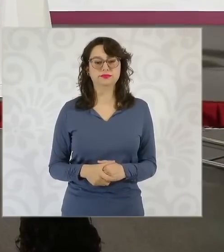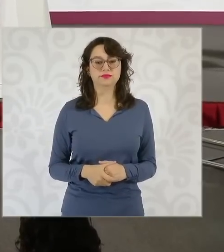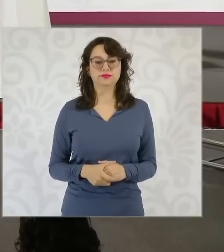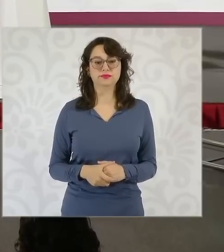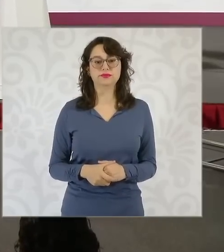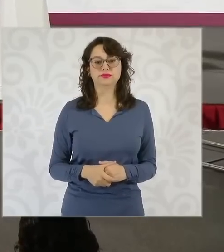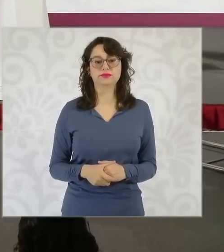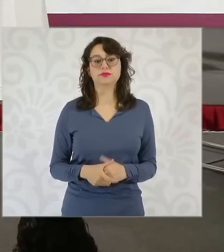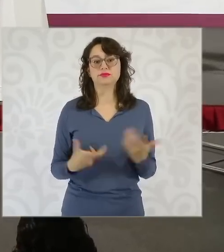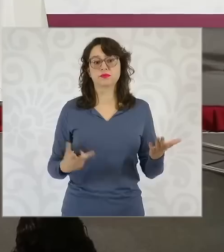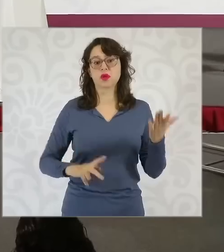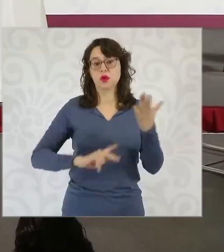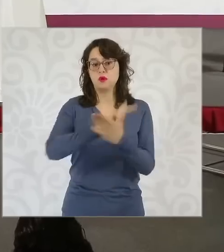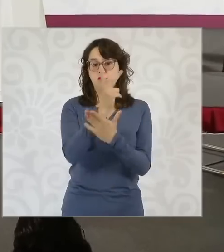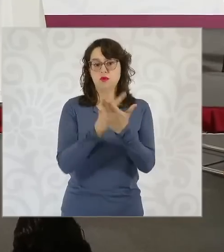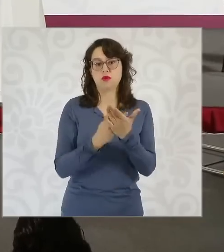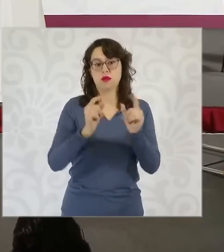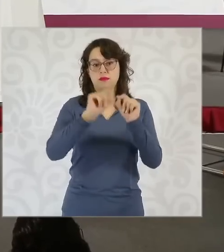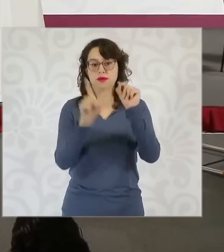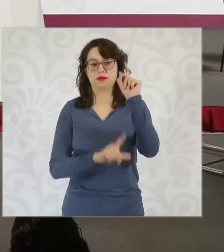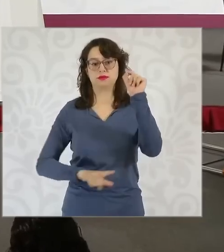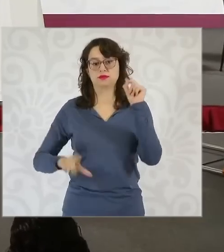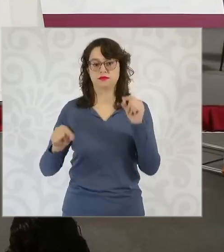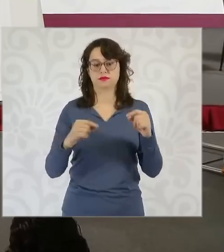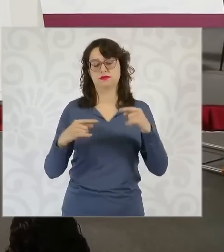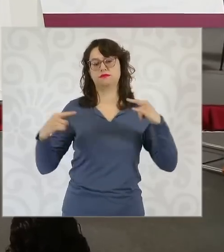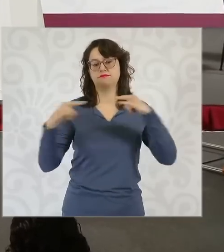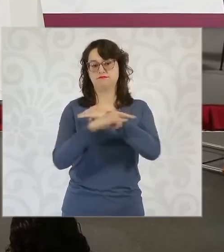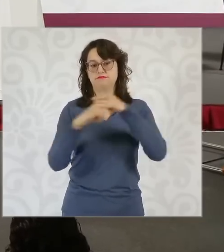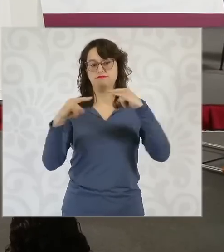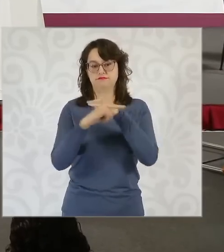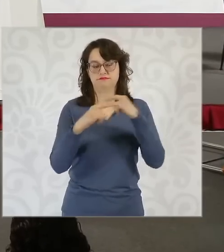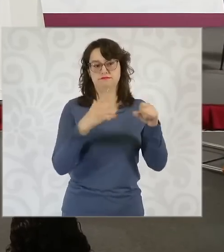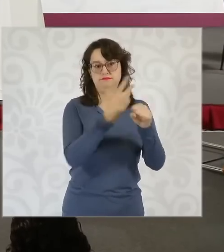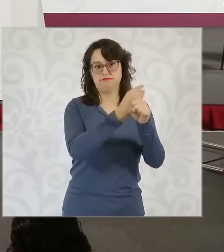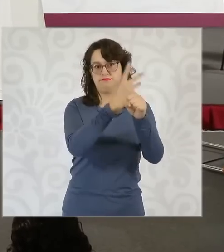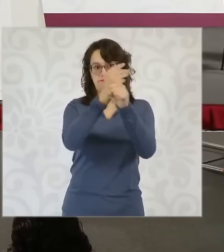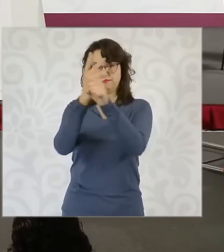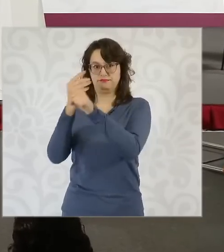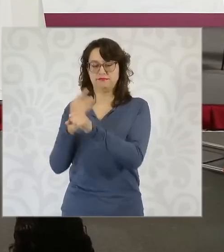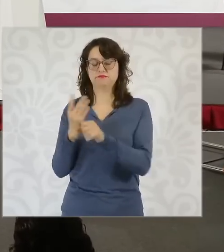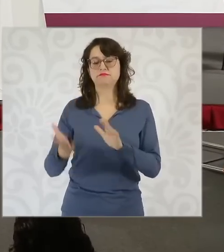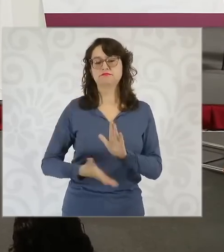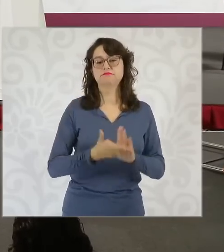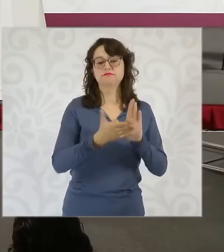Nacional de infraestructura carretera adelante para recordar La infraestructura carretera tiene